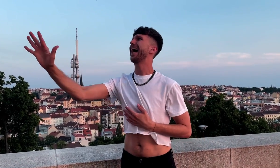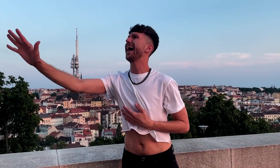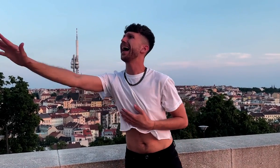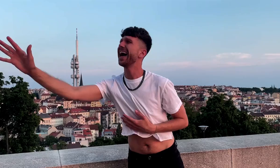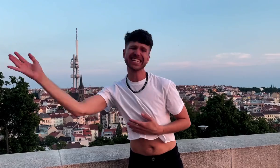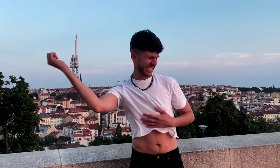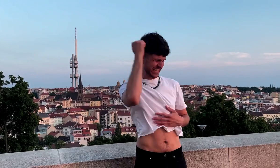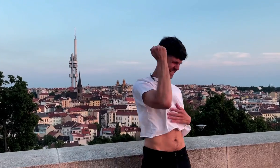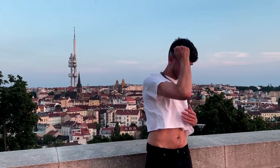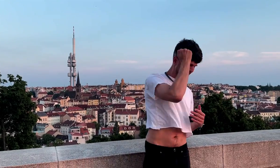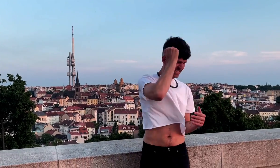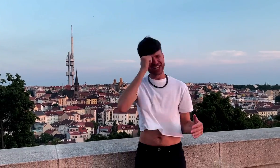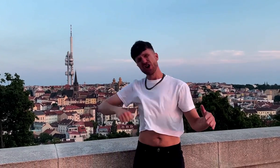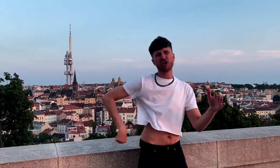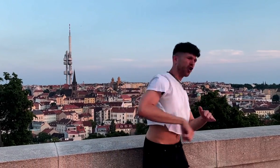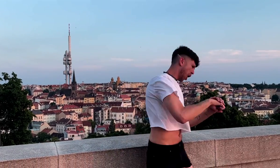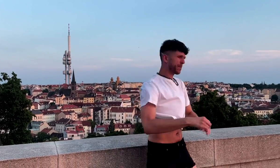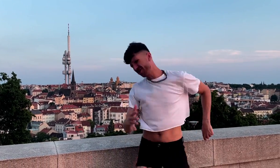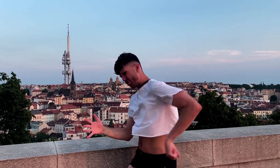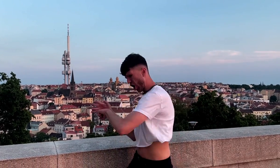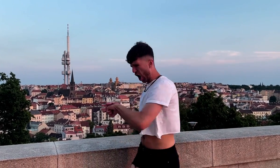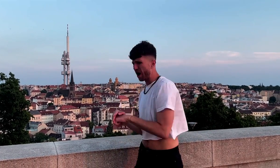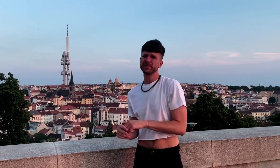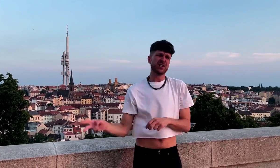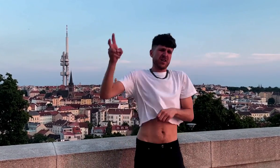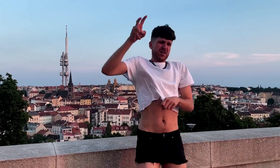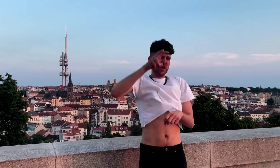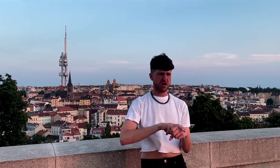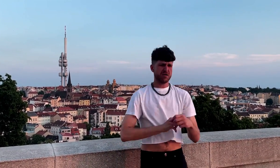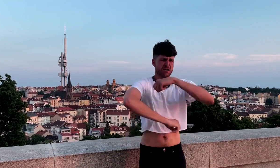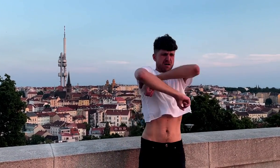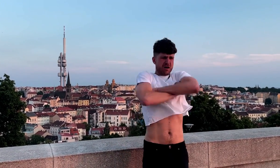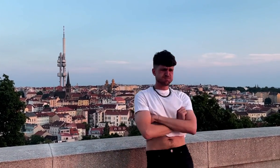Vzteky se zblázníš, marná šance. Život je teď v troskách?